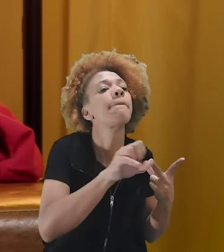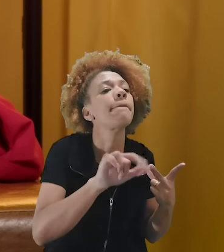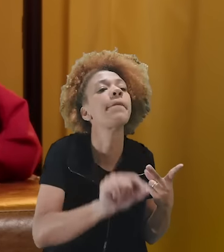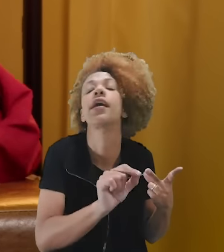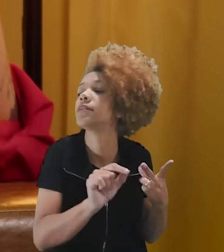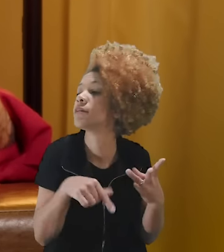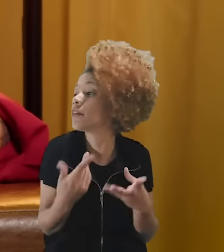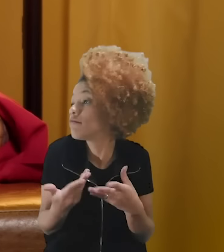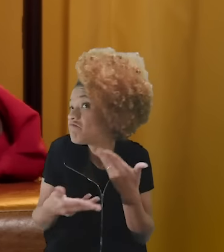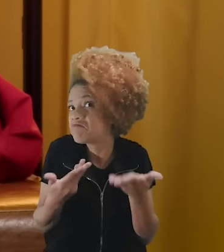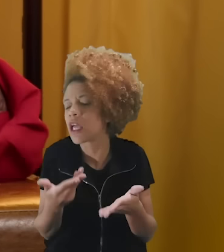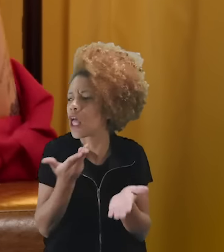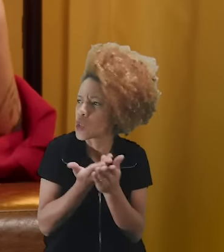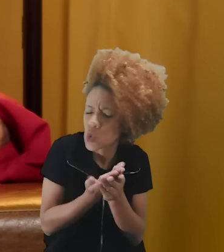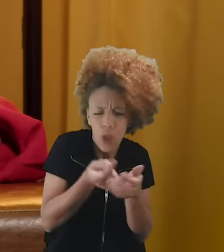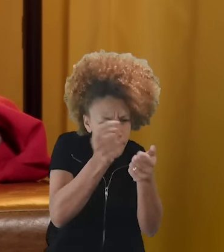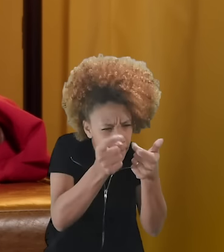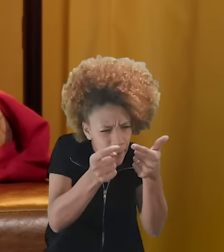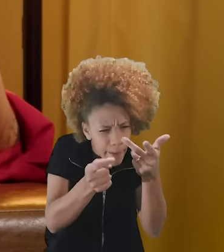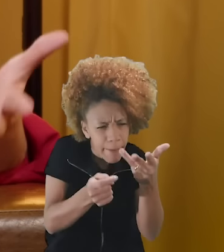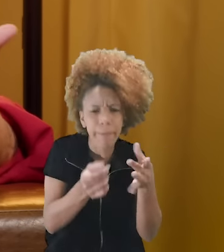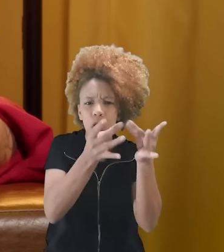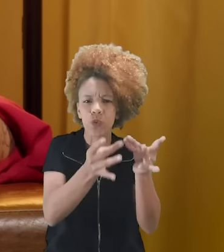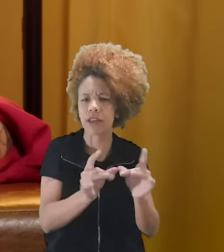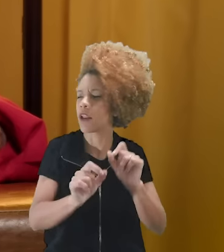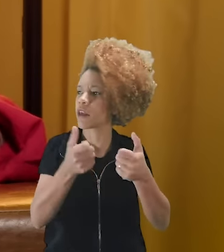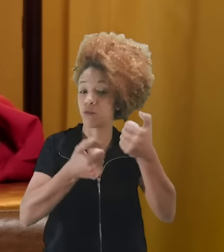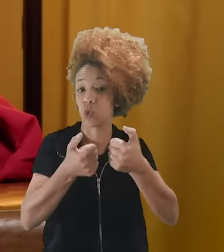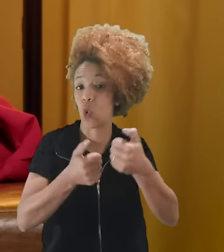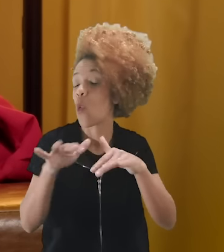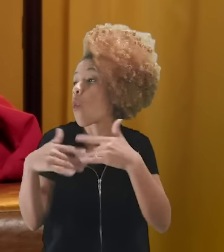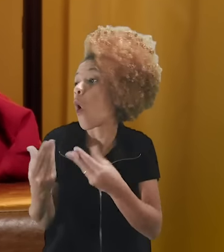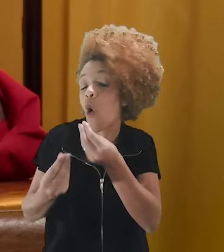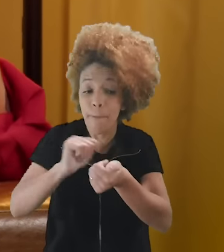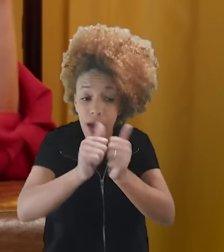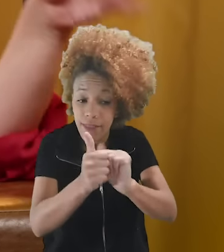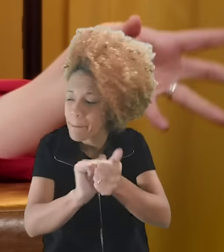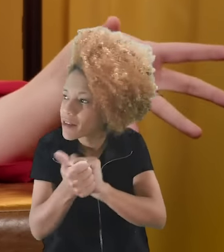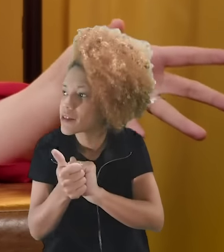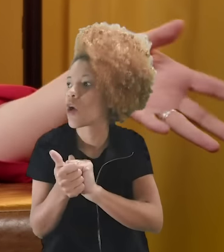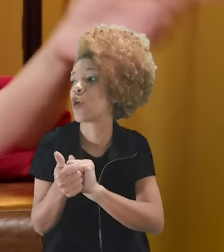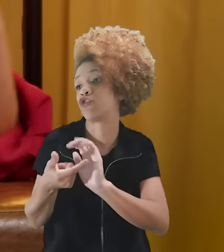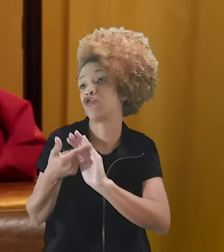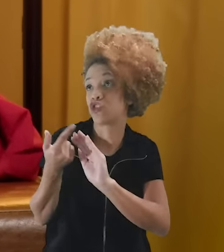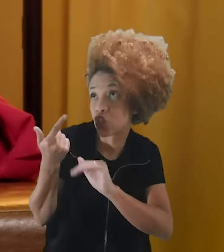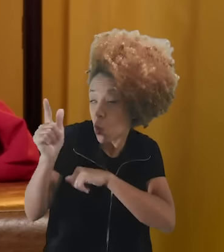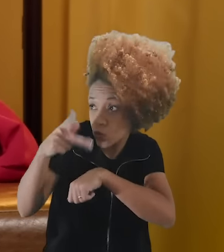então a gente faz esse estudo desse ecossistema inteiro para poder trazer informação correta né de quem tá jogando em qual time como que vai ser a adaptação de jogador que foi jogar lá para fora